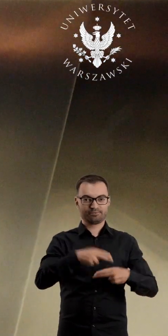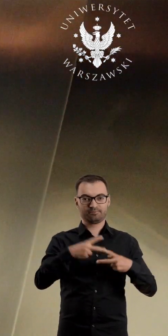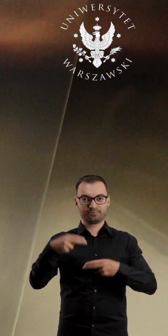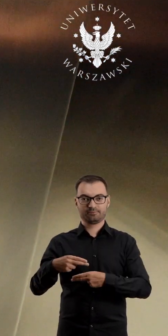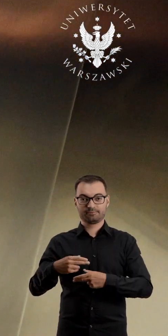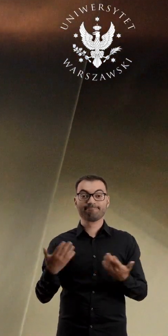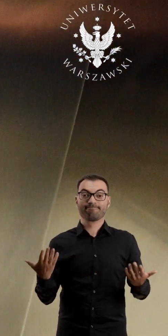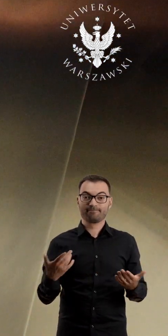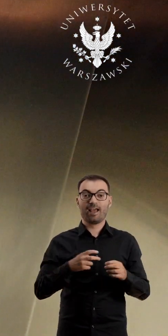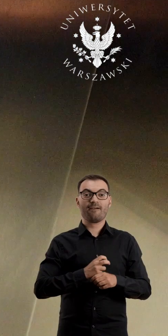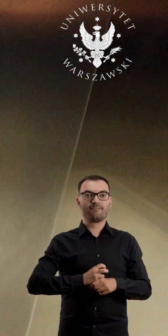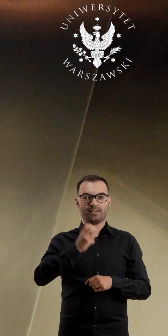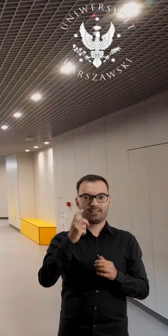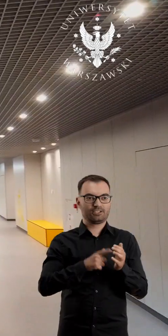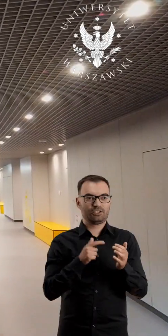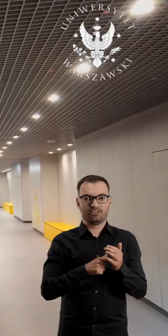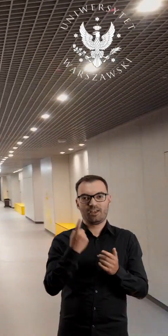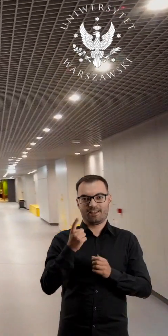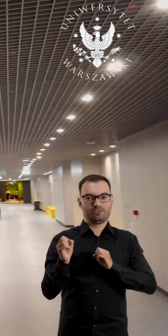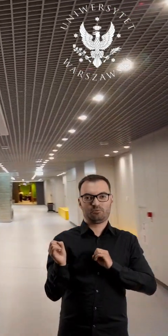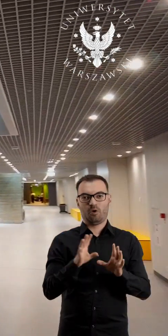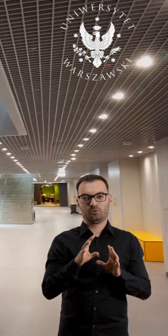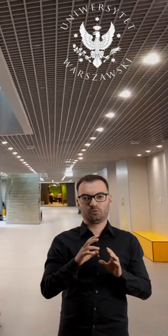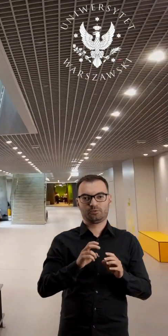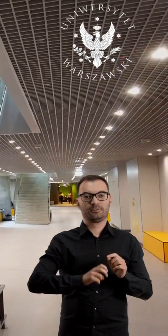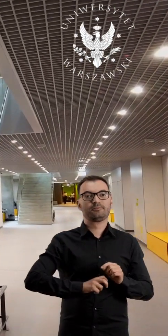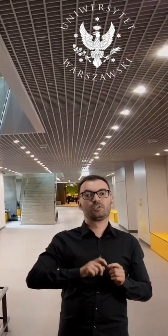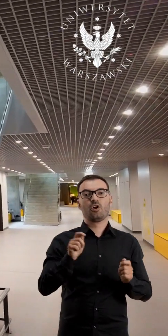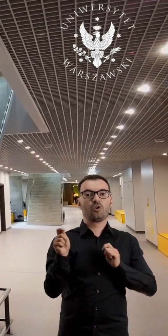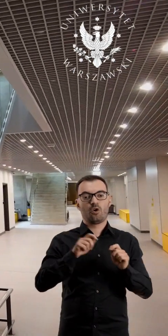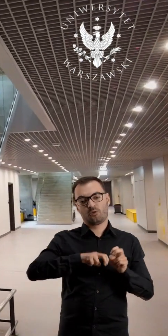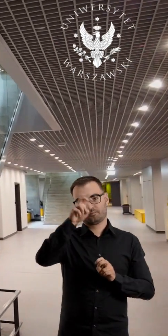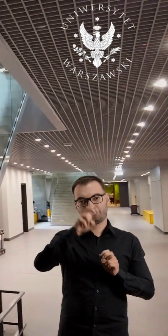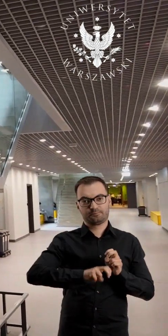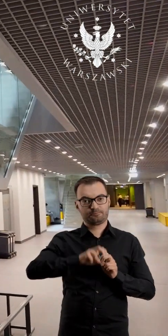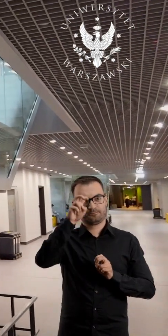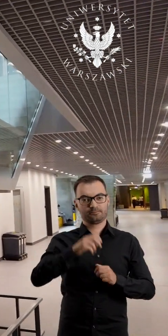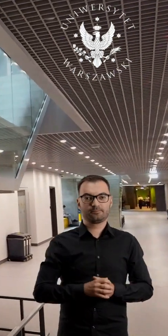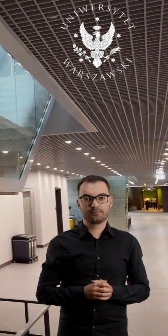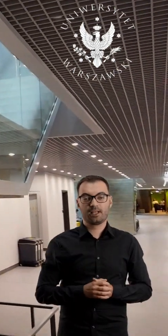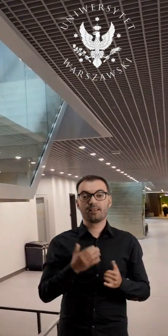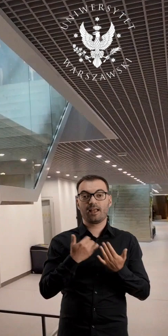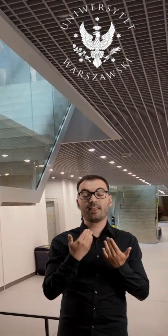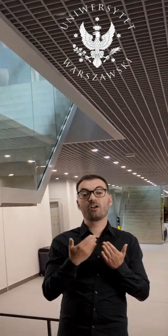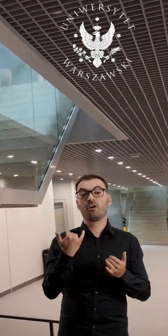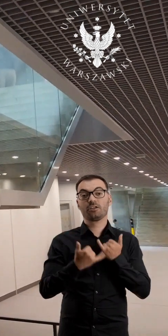a to one najczęściej stanowią jedyny sposób komunikacji pionowej dla tych osób. Ewakuacja z wyższych pięter w budynku